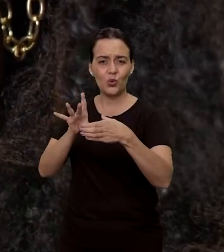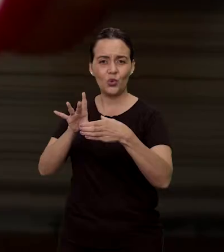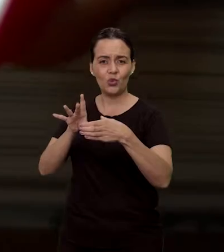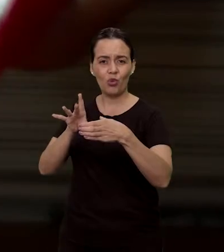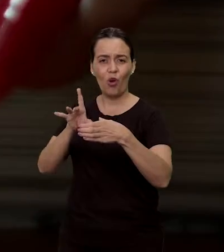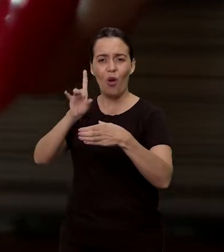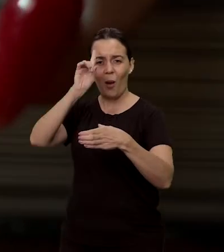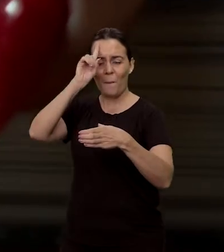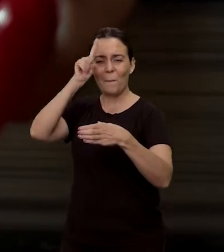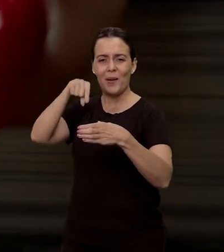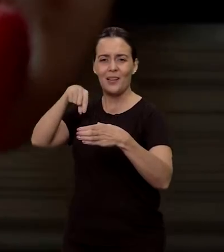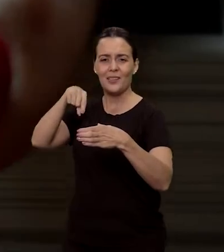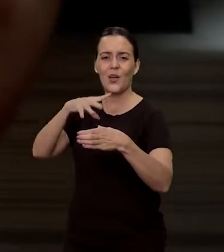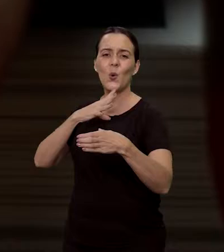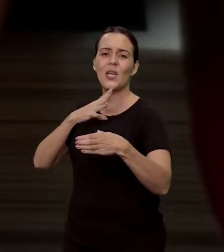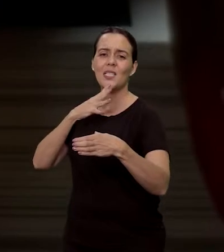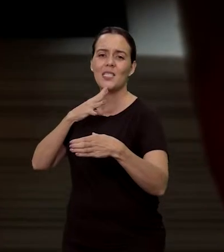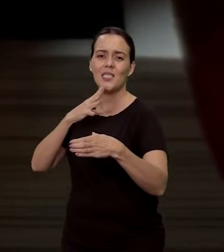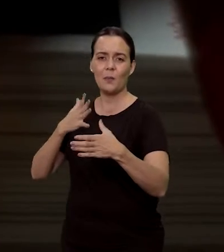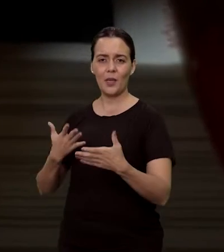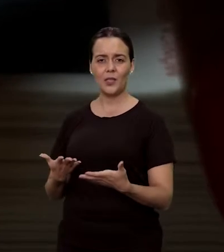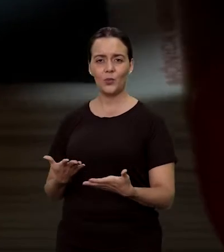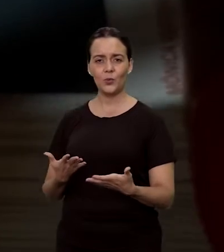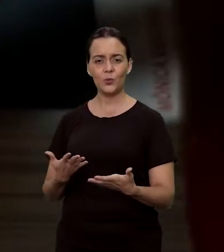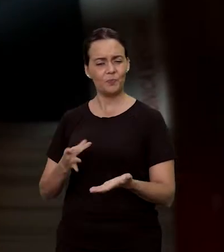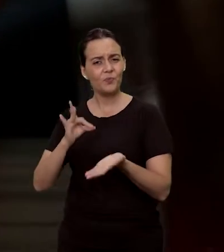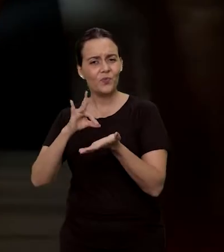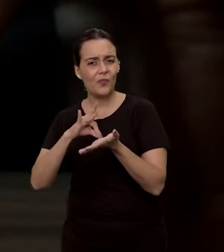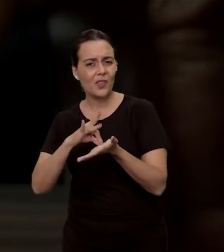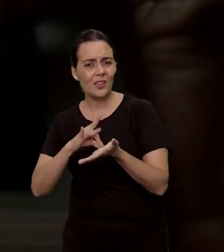É realístico, que na nossa historiografia tradicional,